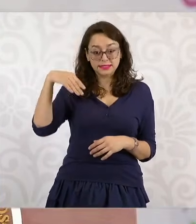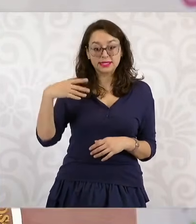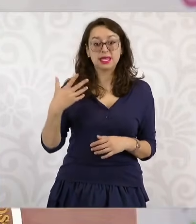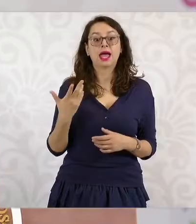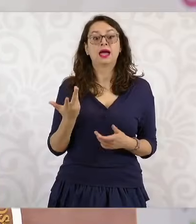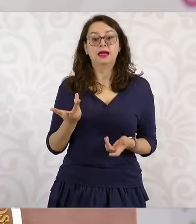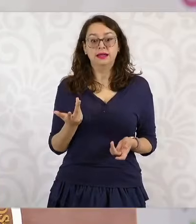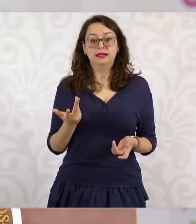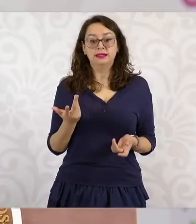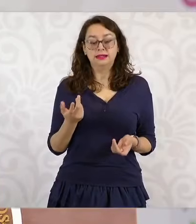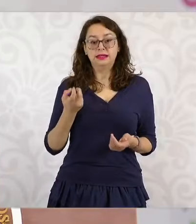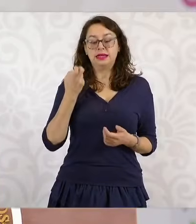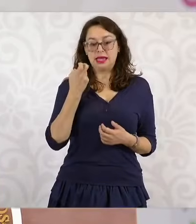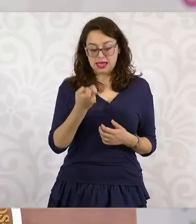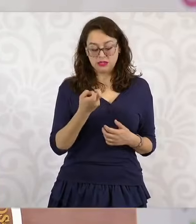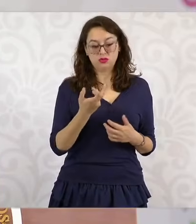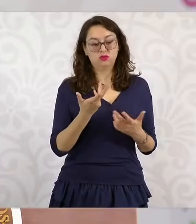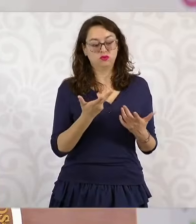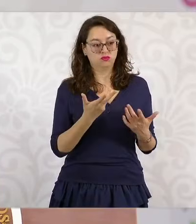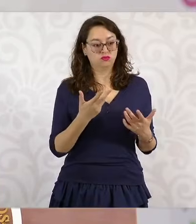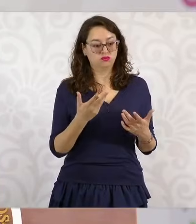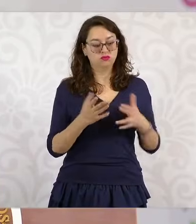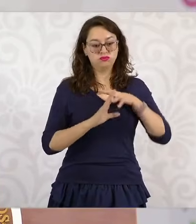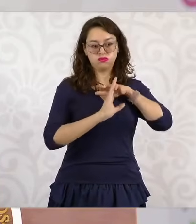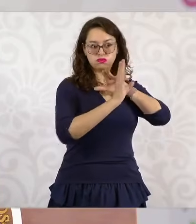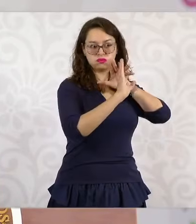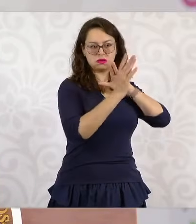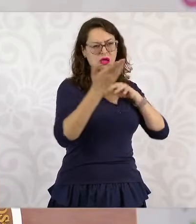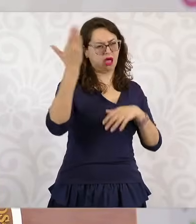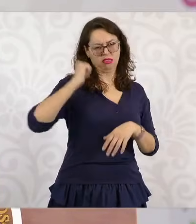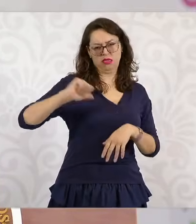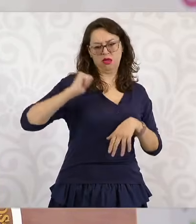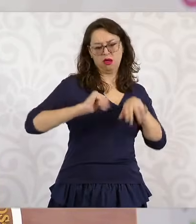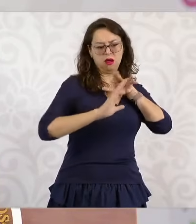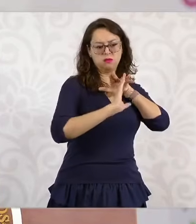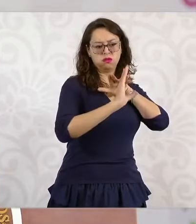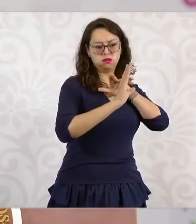Esos hijos de inmigrantes que vieron a sus papás hacer los sacrificios para irse a Estados Unidos y